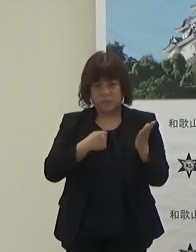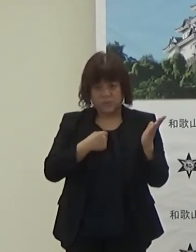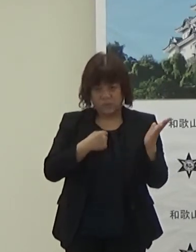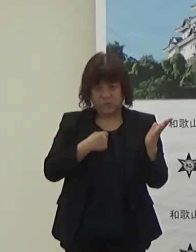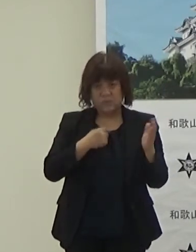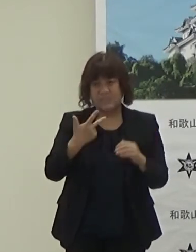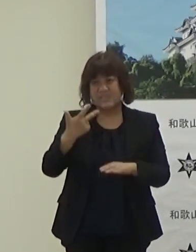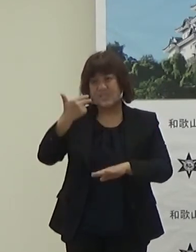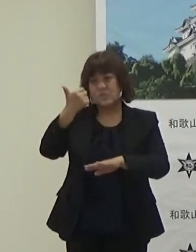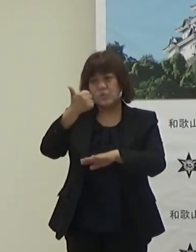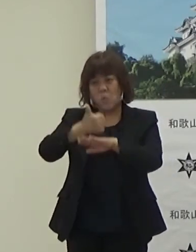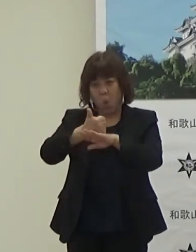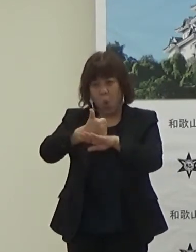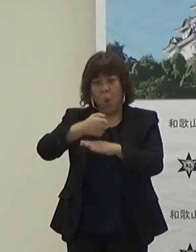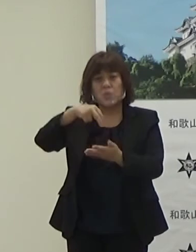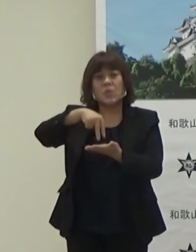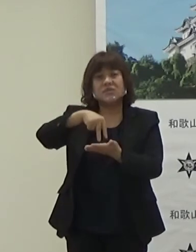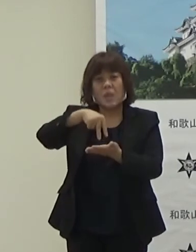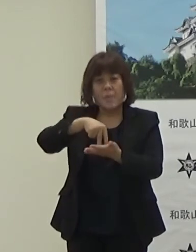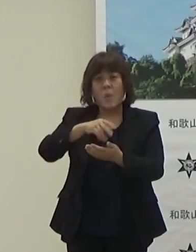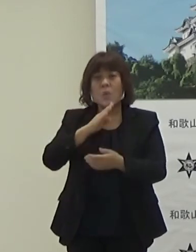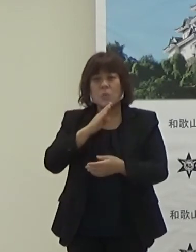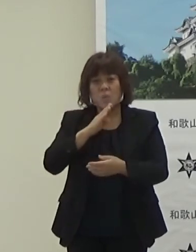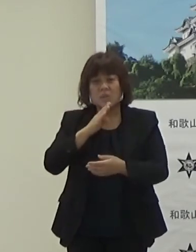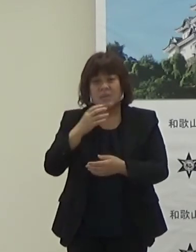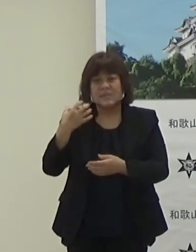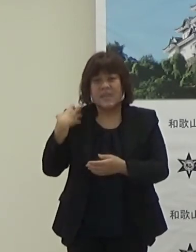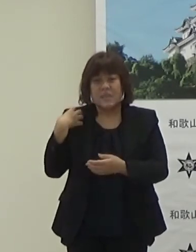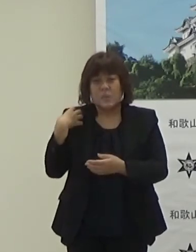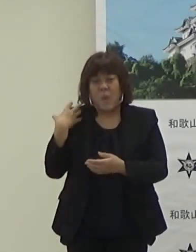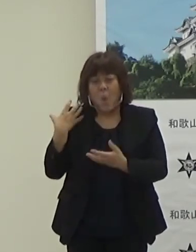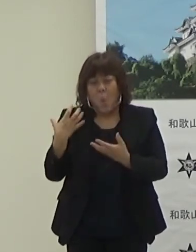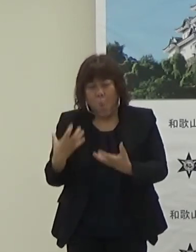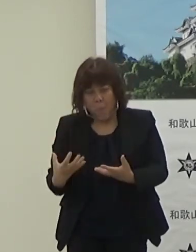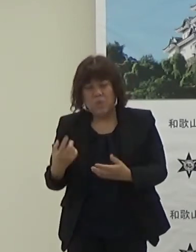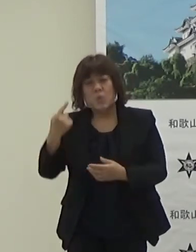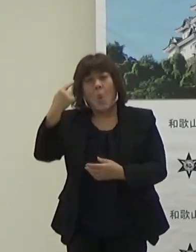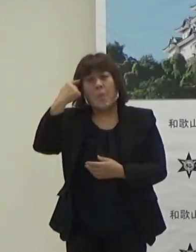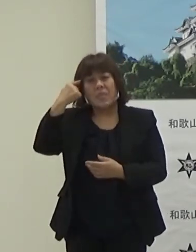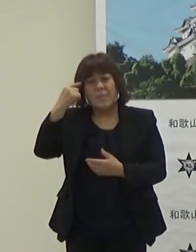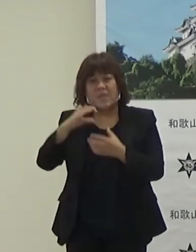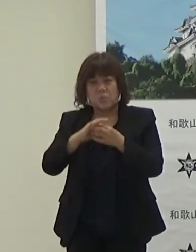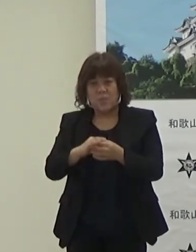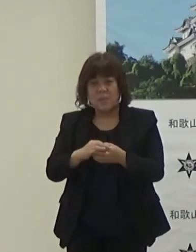としても非常に重い責任を背負ってるのでしっかりと頑張っていきたいと思います